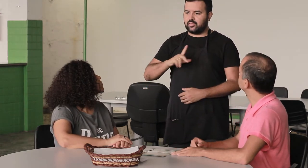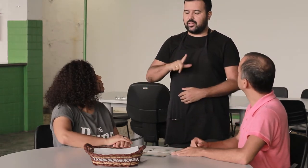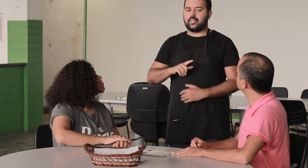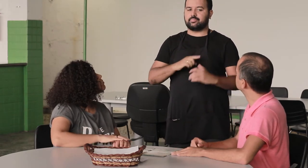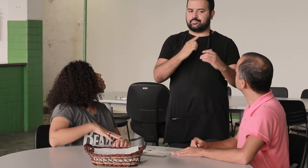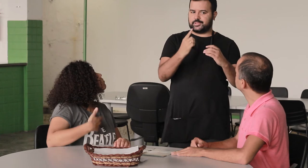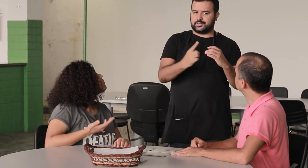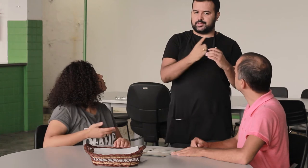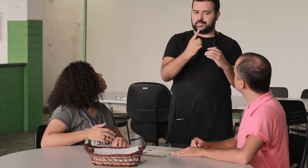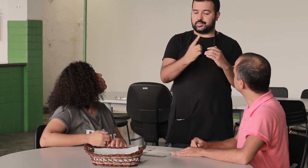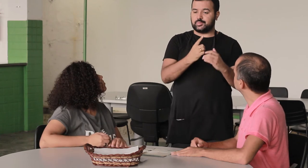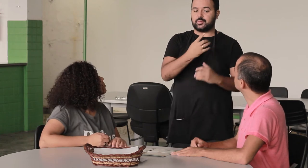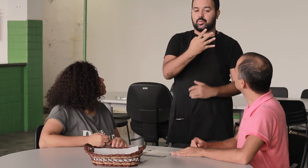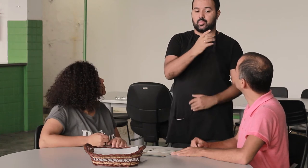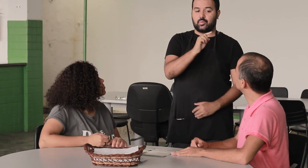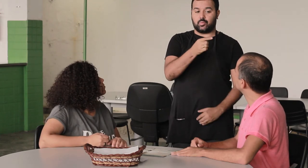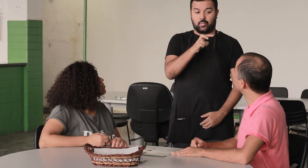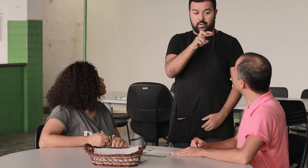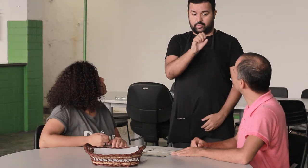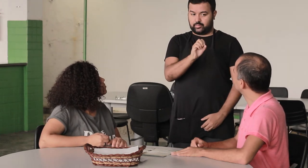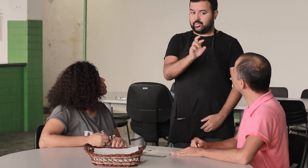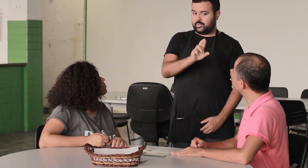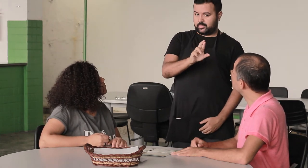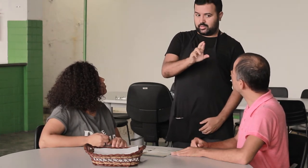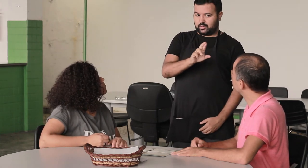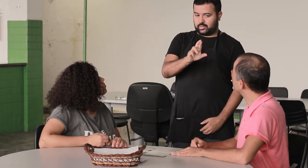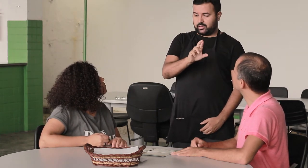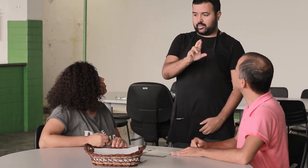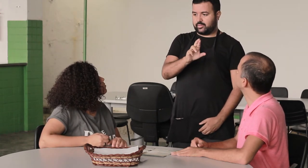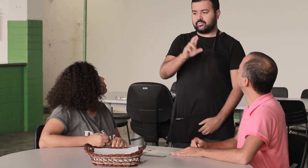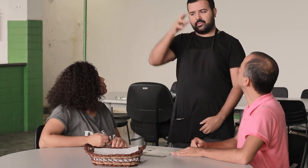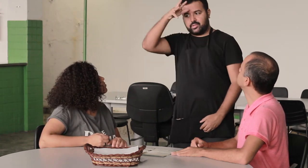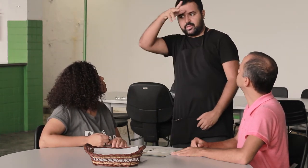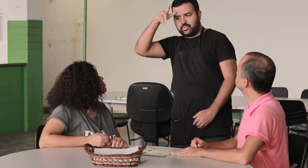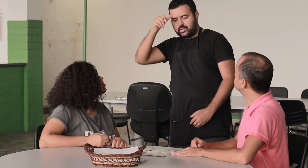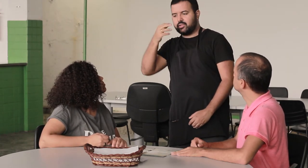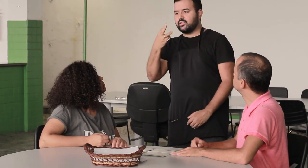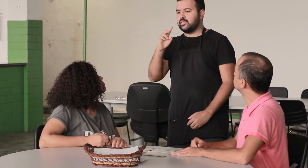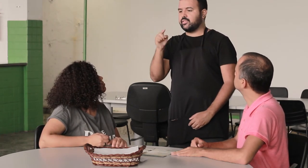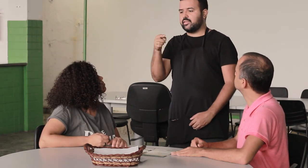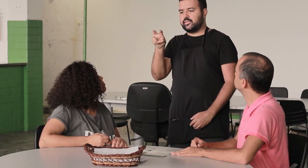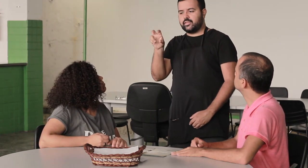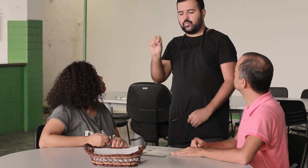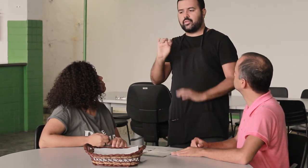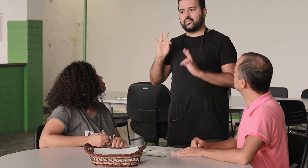Tem diferença no preço! O suco é 4,50 e o refri 3,50